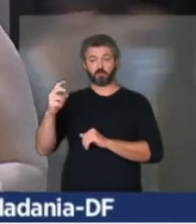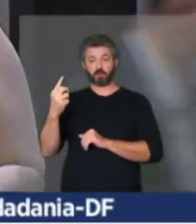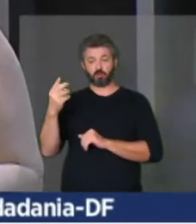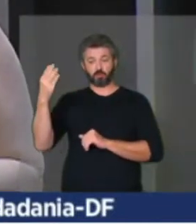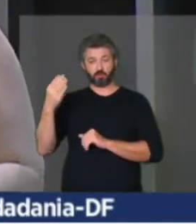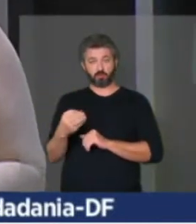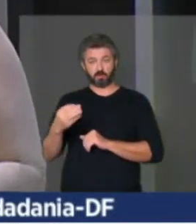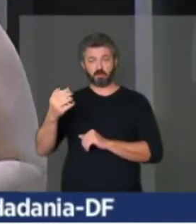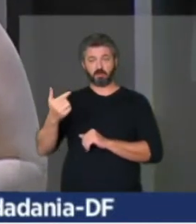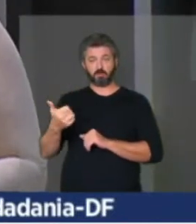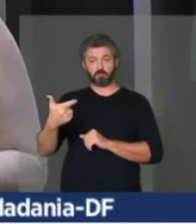ATIVIDADES DO TELETRABALHO, TRABALHO REMOTO OU OUTRA FORMA